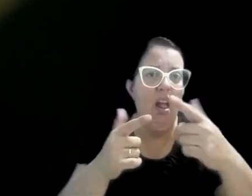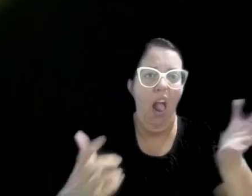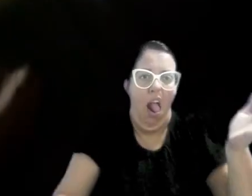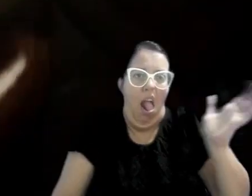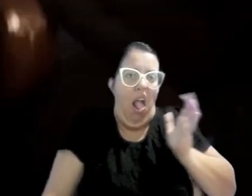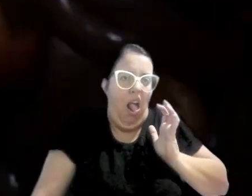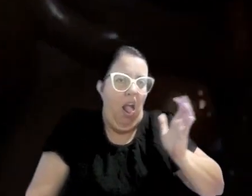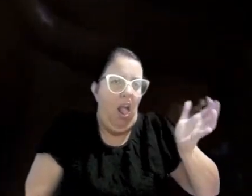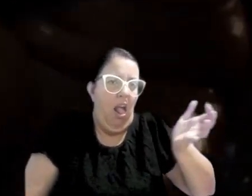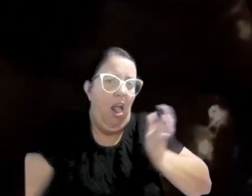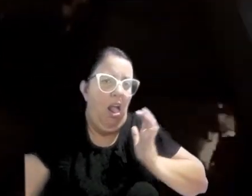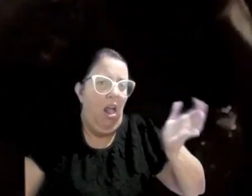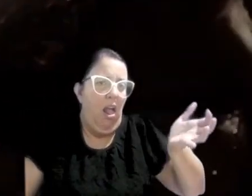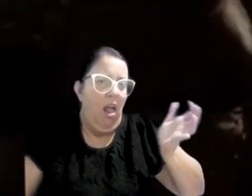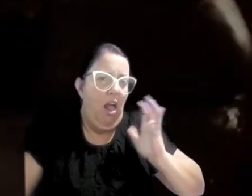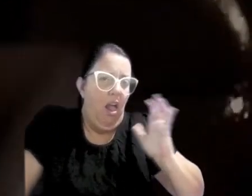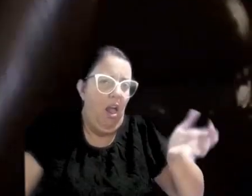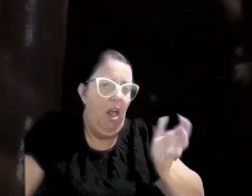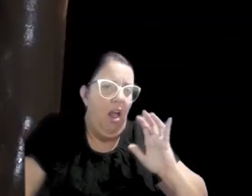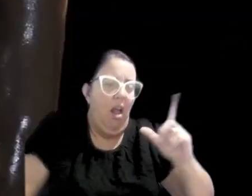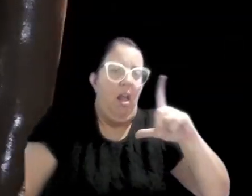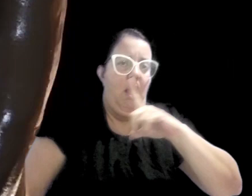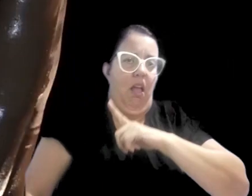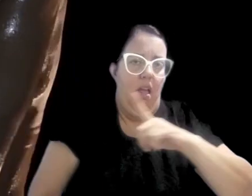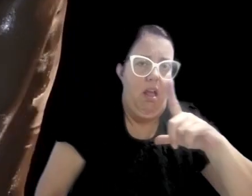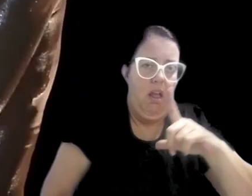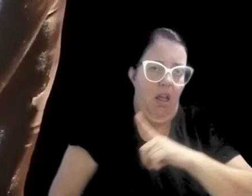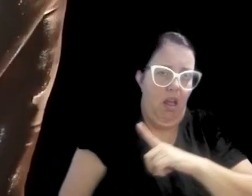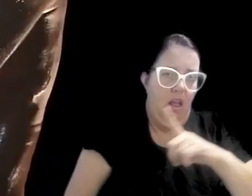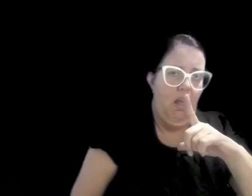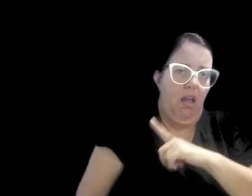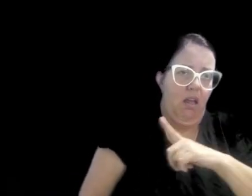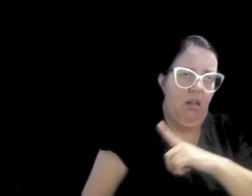que a ganância desmedida traga